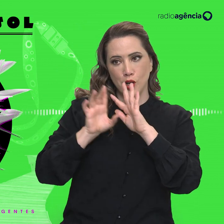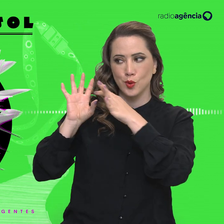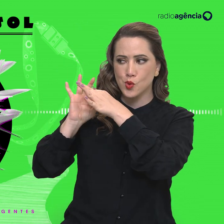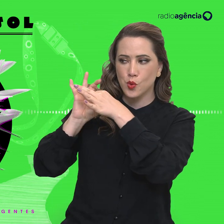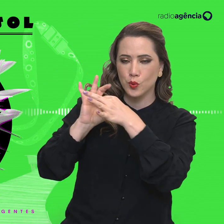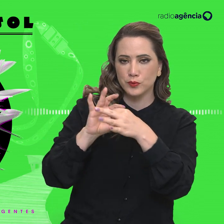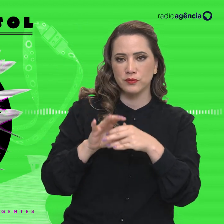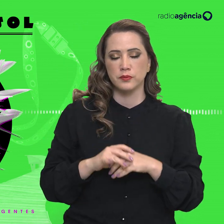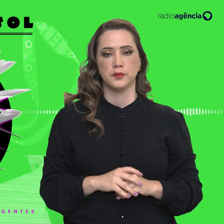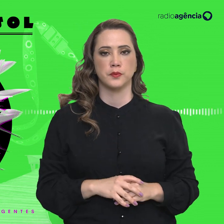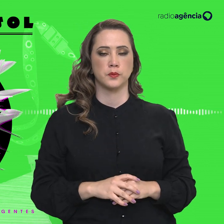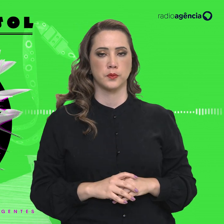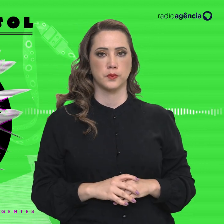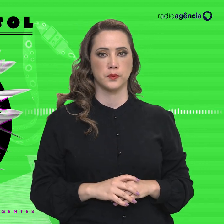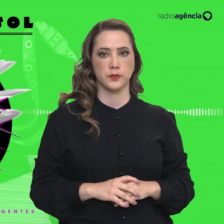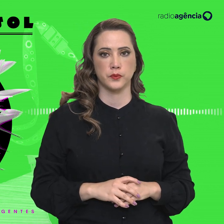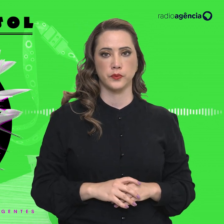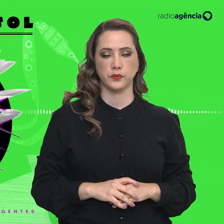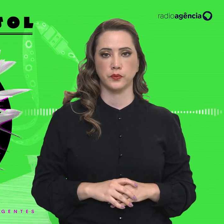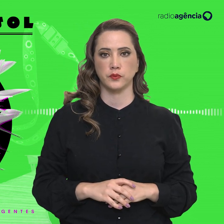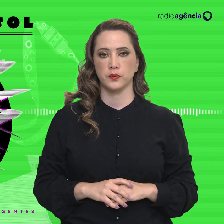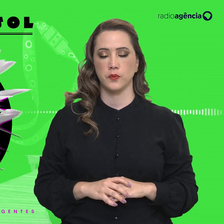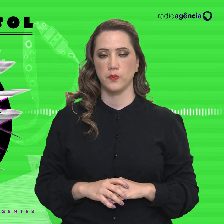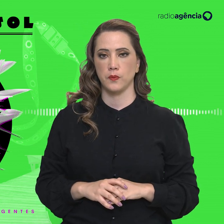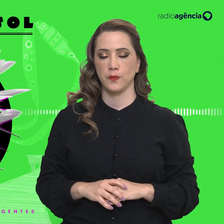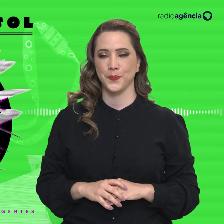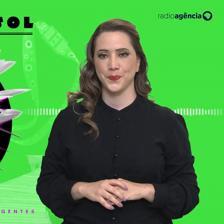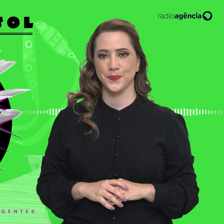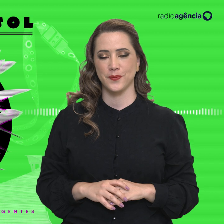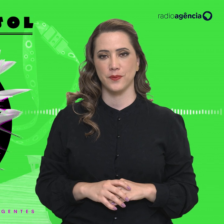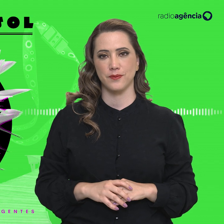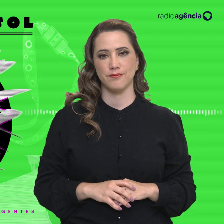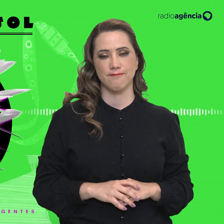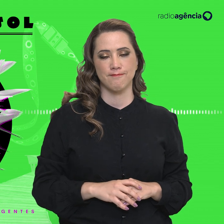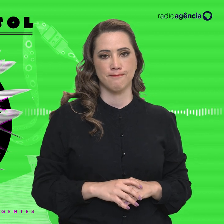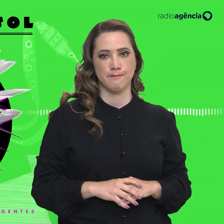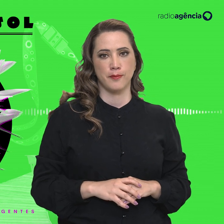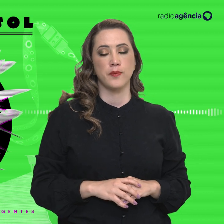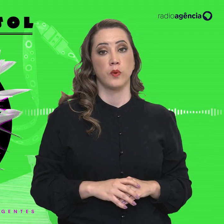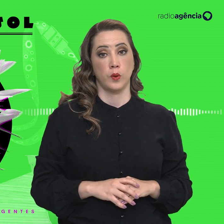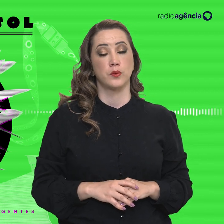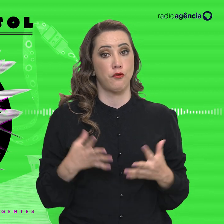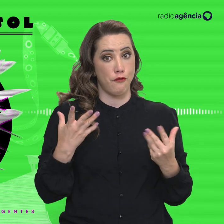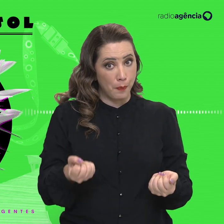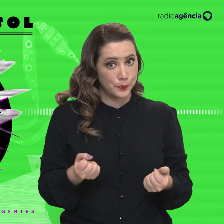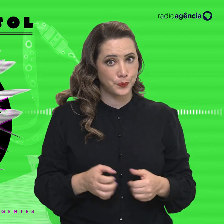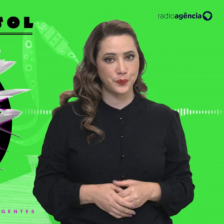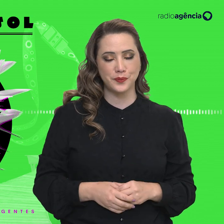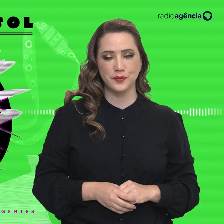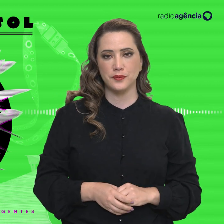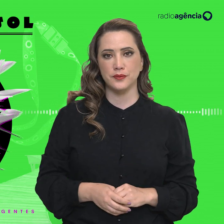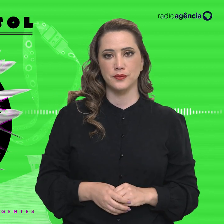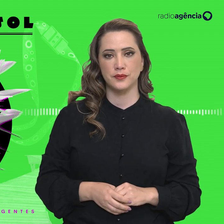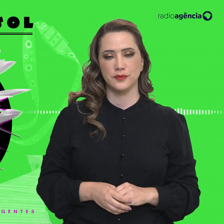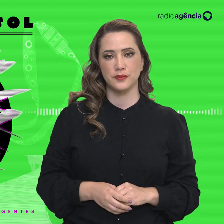[motor de carro funcionando] 🎶 [Leyberson] Partiu? [pneus freando bruscamente] 🎶